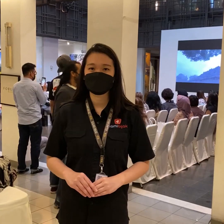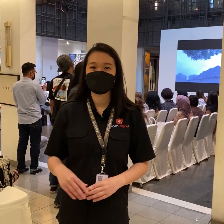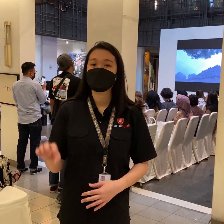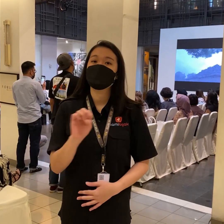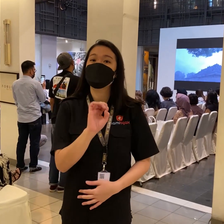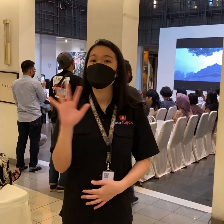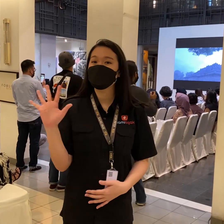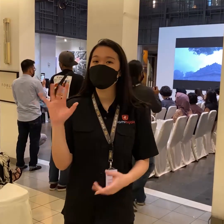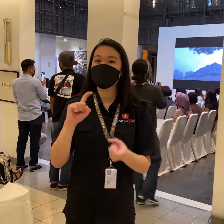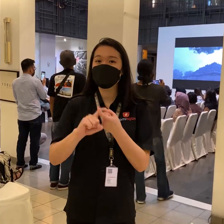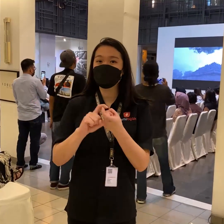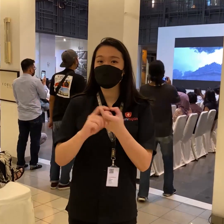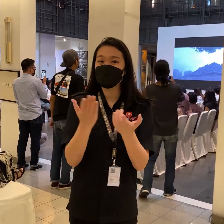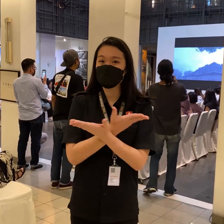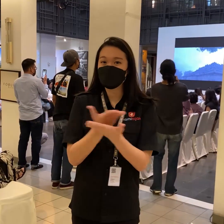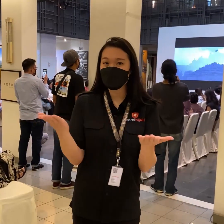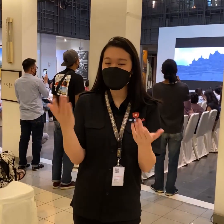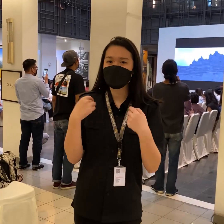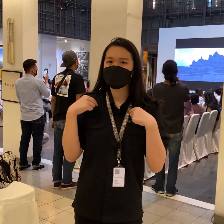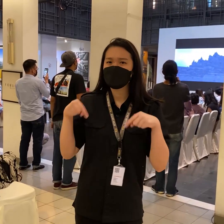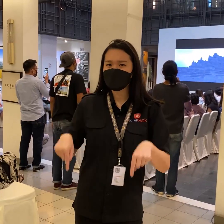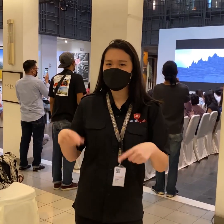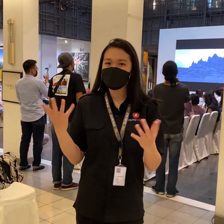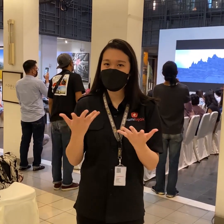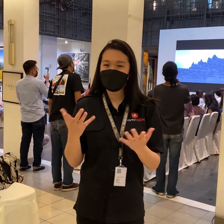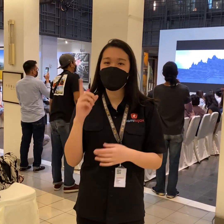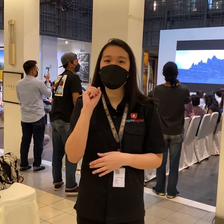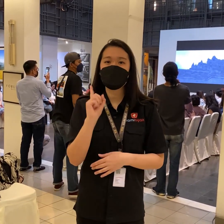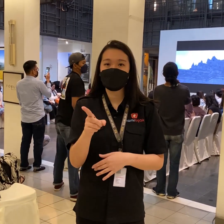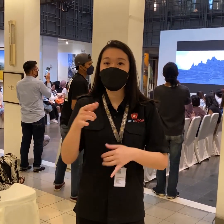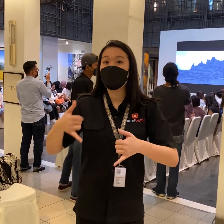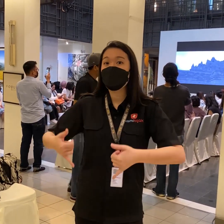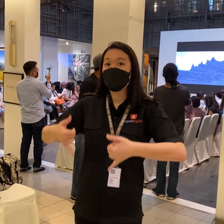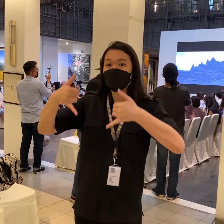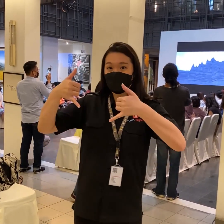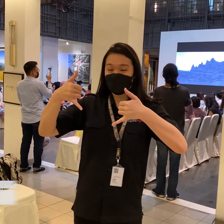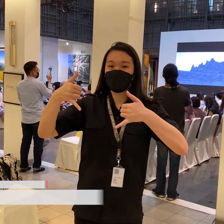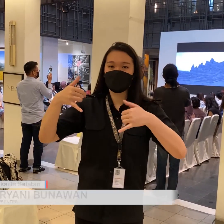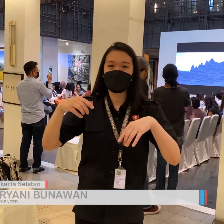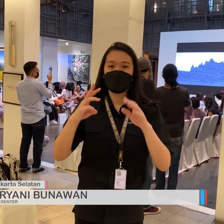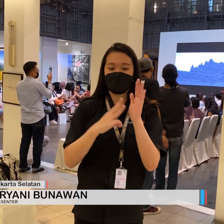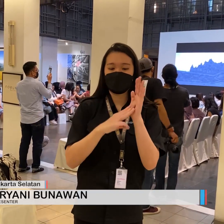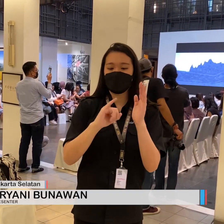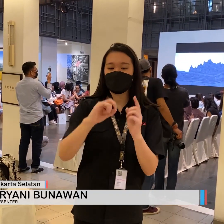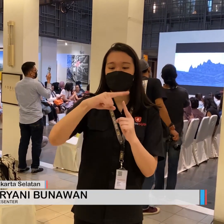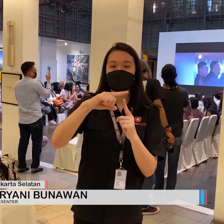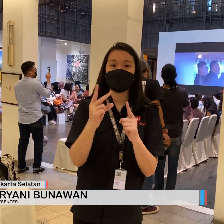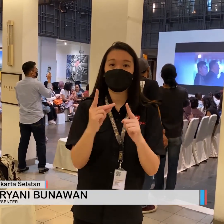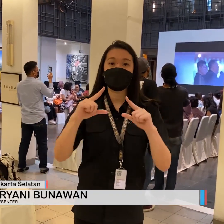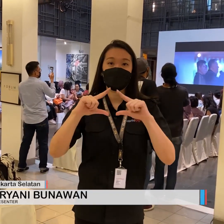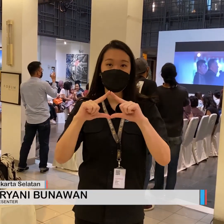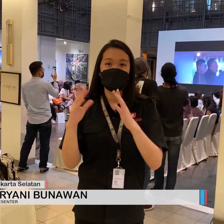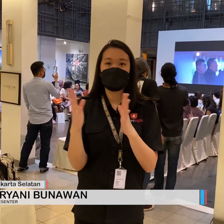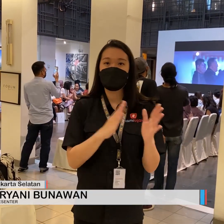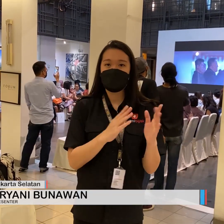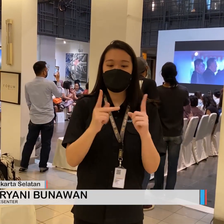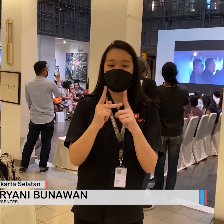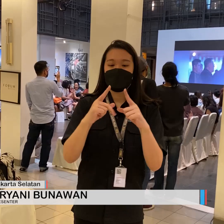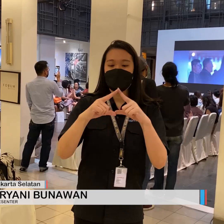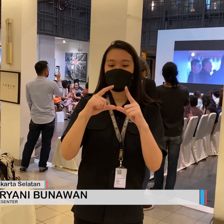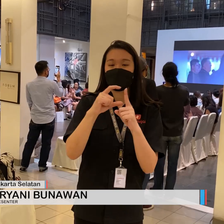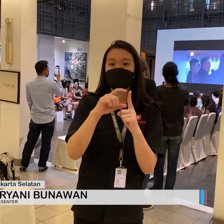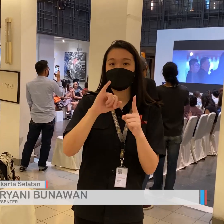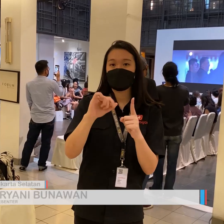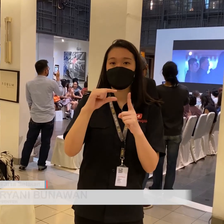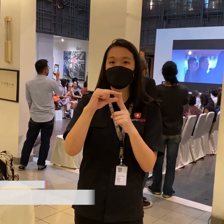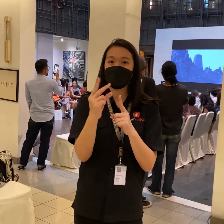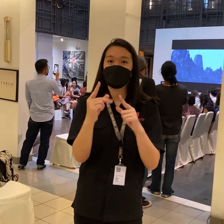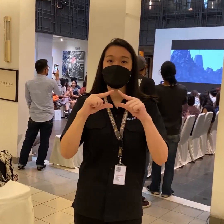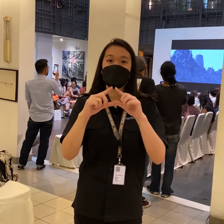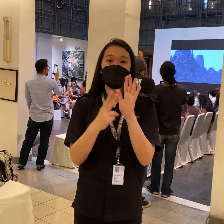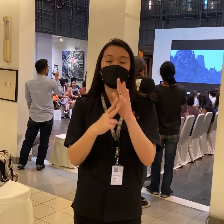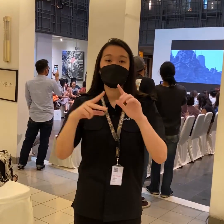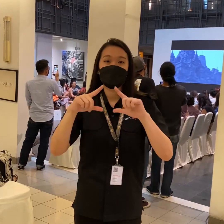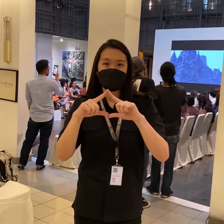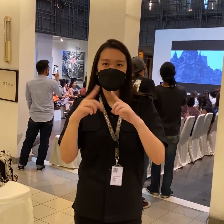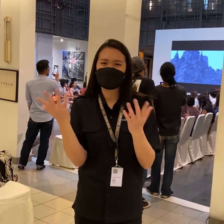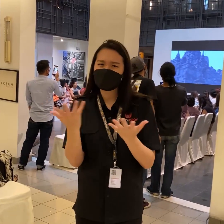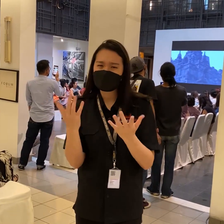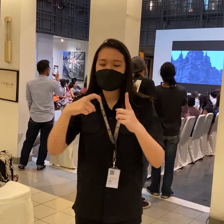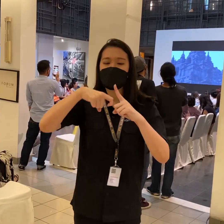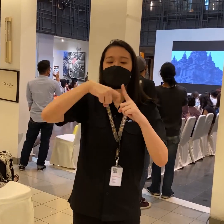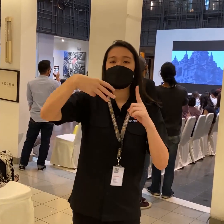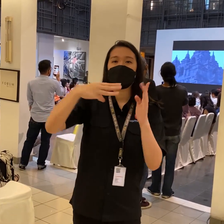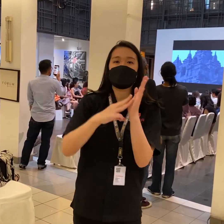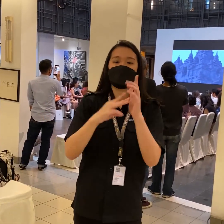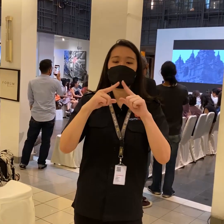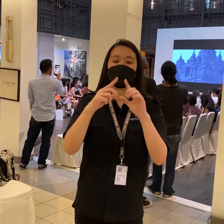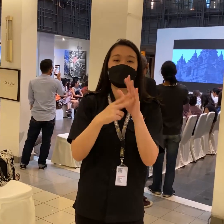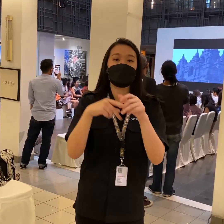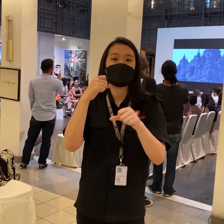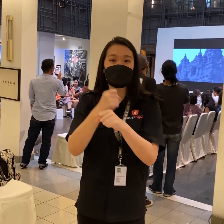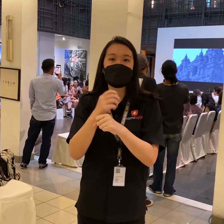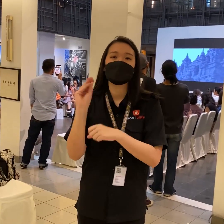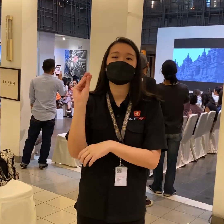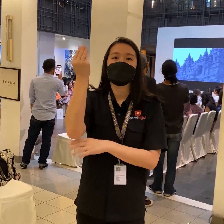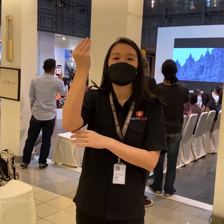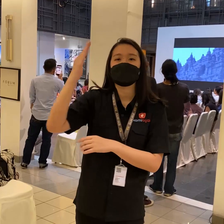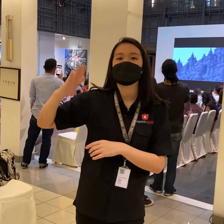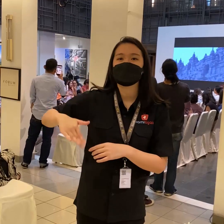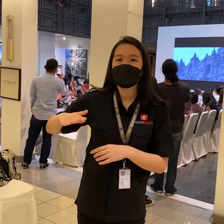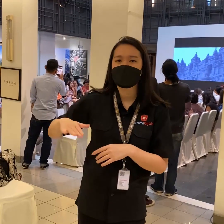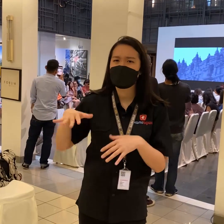Halo semua! Sekarang saya lagi di Gedung Mitra Hadiprana Kemang, Jakarta Selatan.